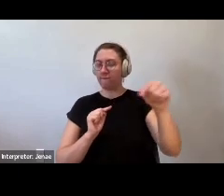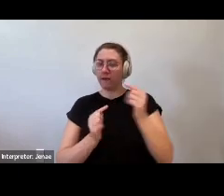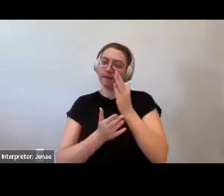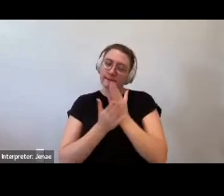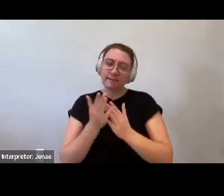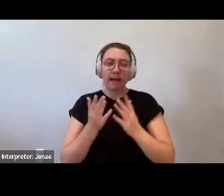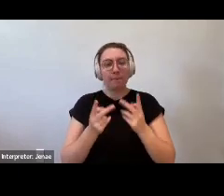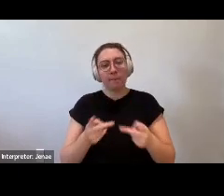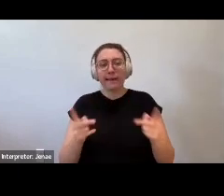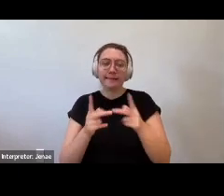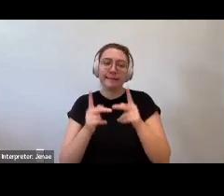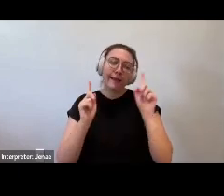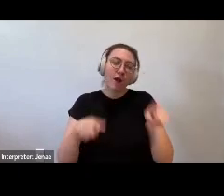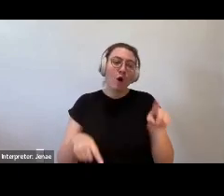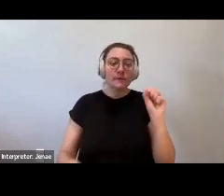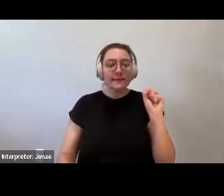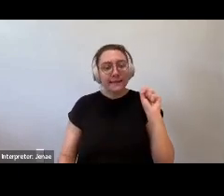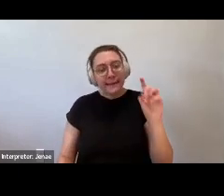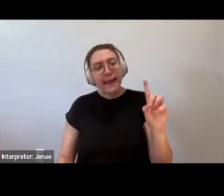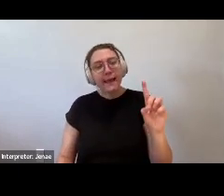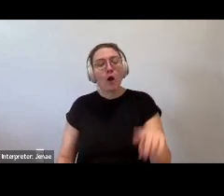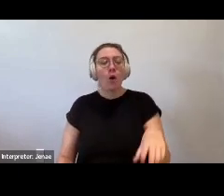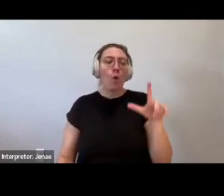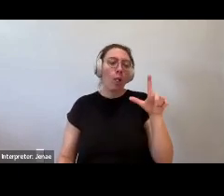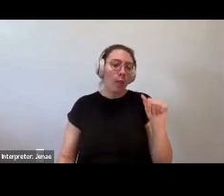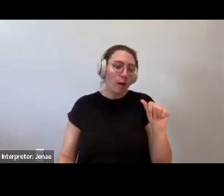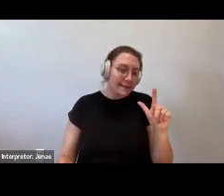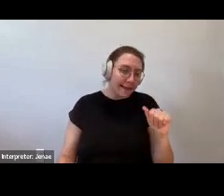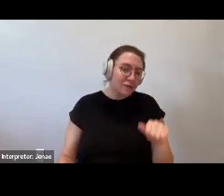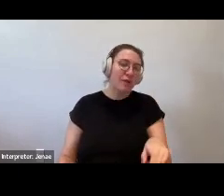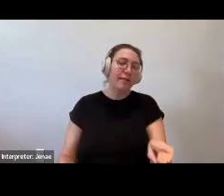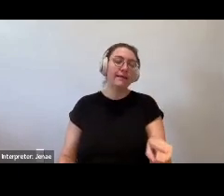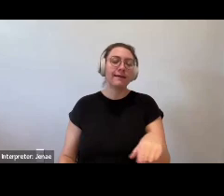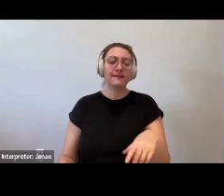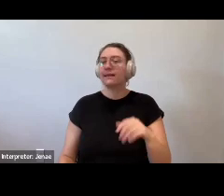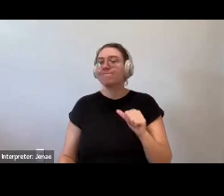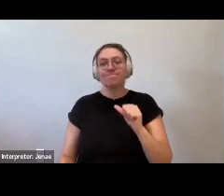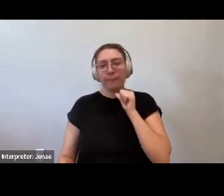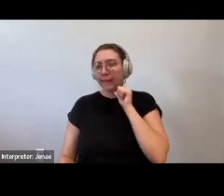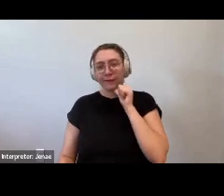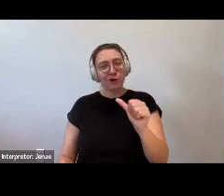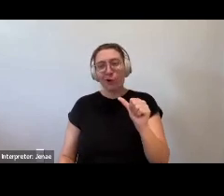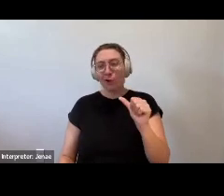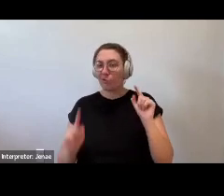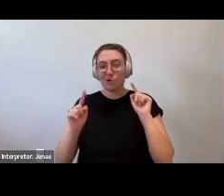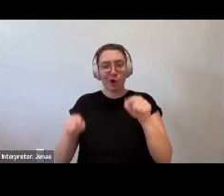ido incluyen San Diego y Los Ángeles. No viajan solo para un estudiante.